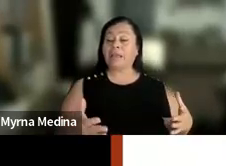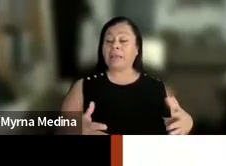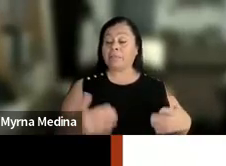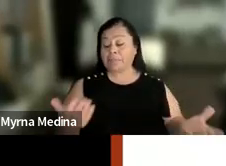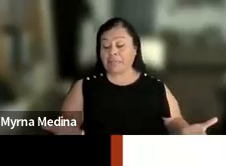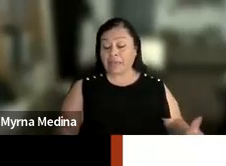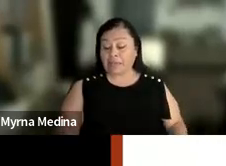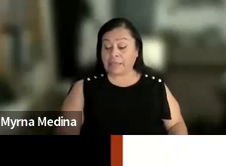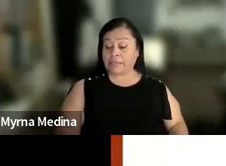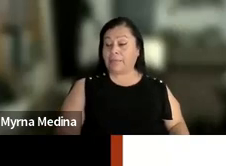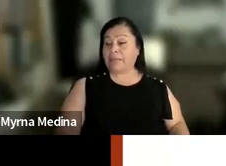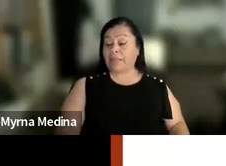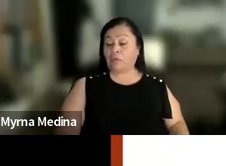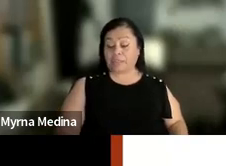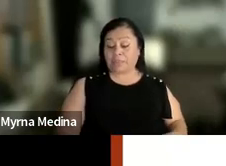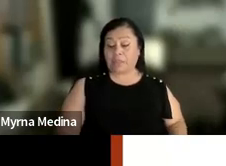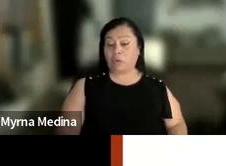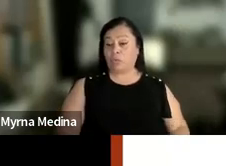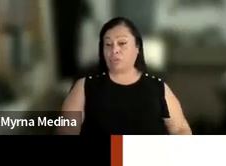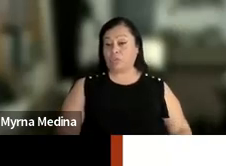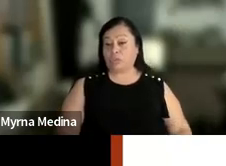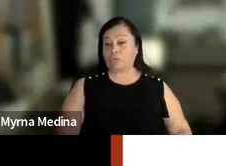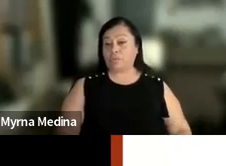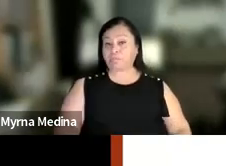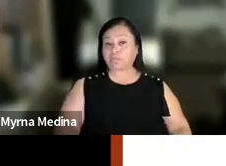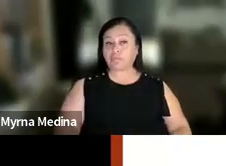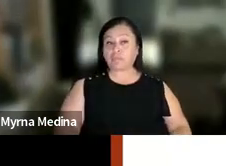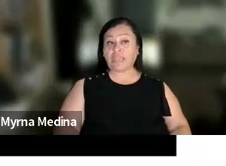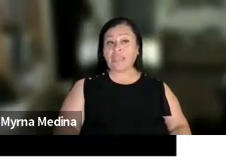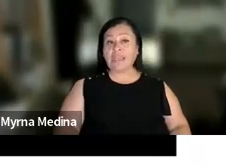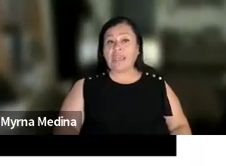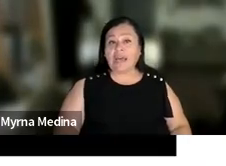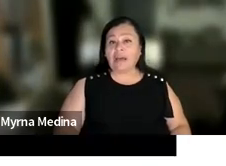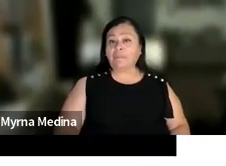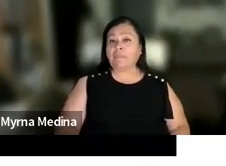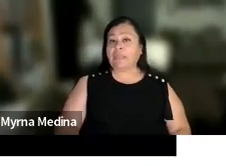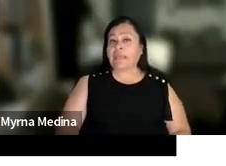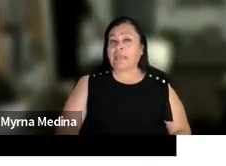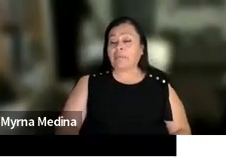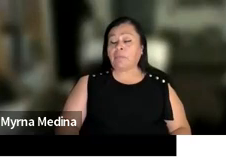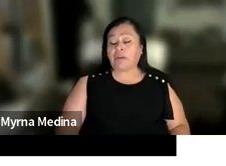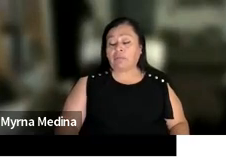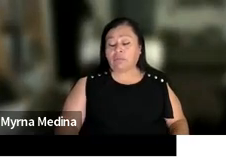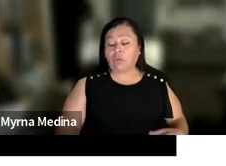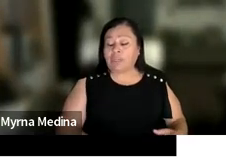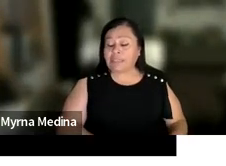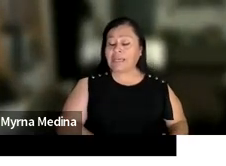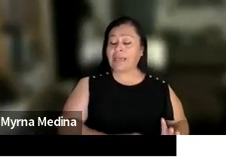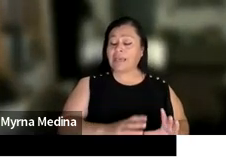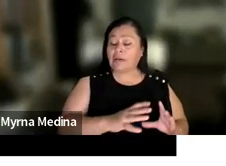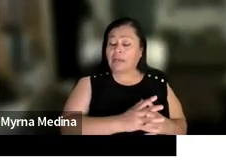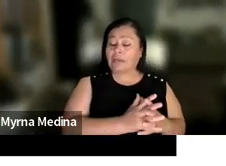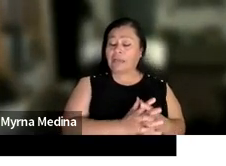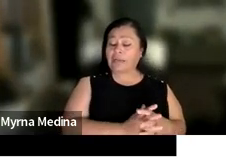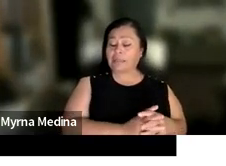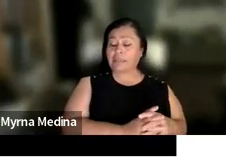O que está pasando, que, ¿qué es lo que debo de hacer yo como mamá para investigar y saber qué es lo que está pasando con nuestros hijos.